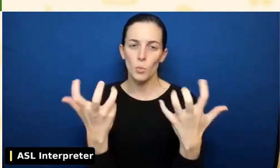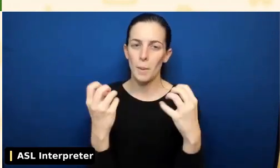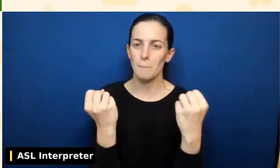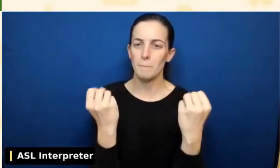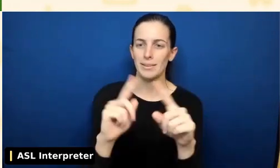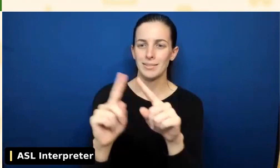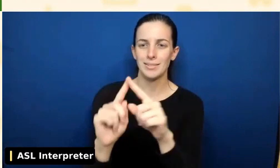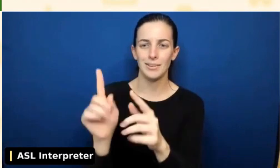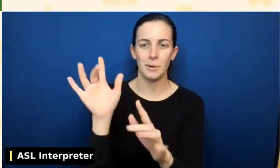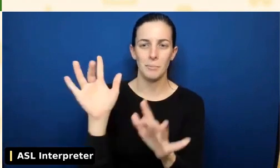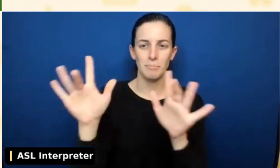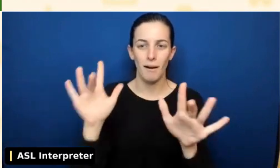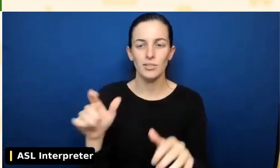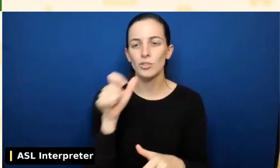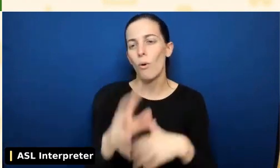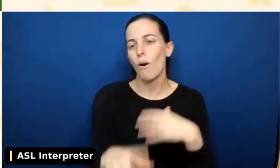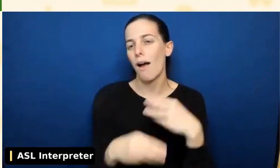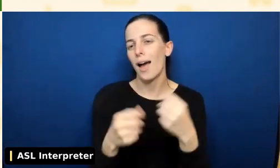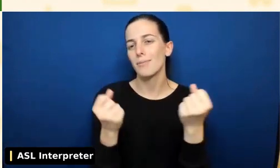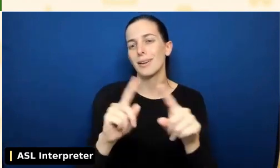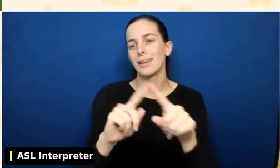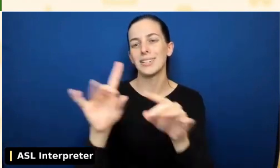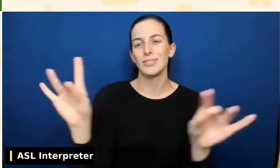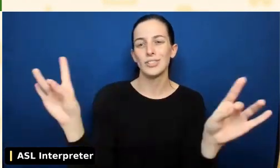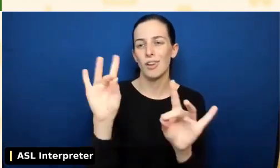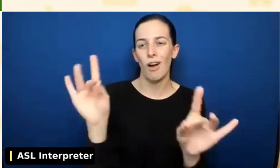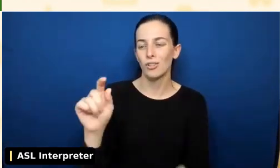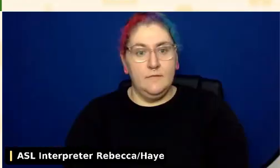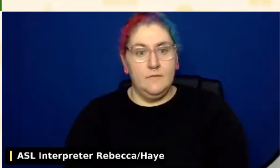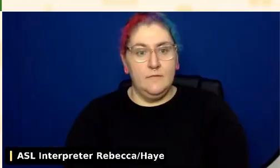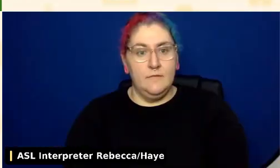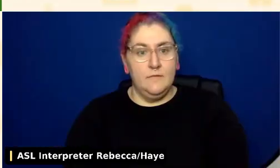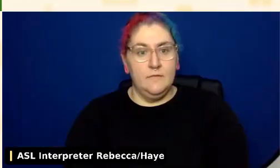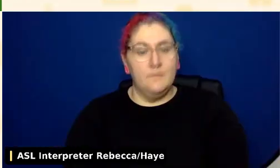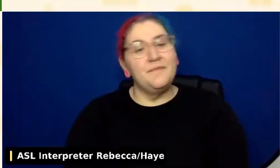Entonces no agregue un montón de opciones a su sitio web. No estamos tratando de reconstruir algún tipo